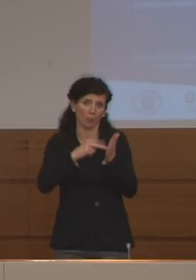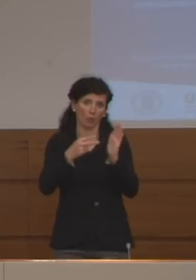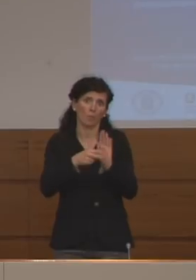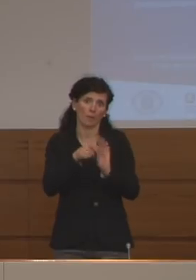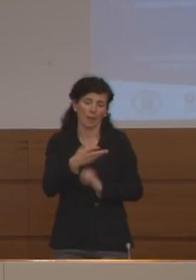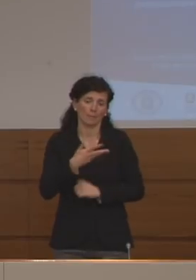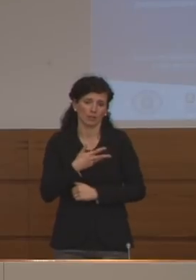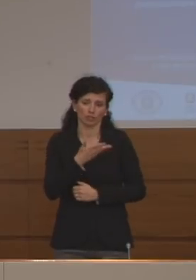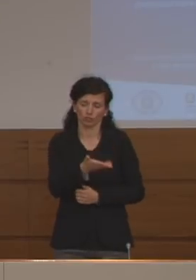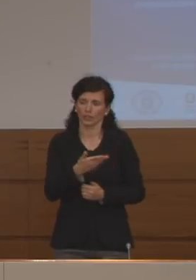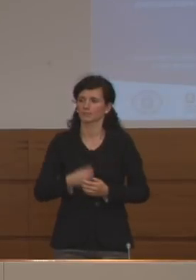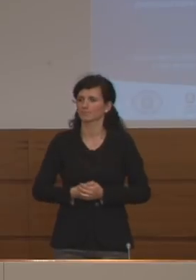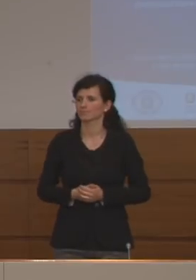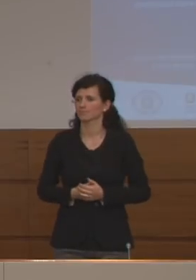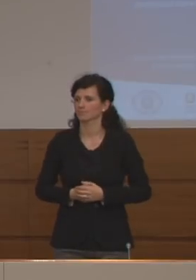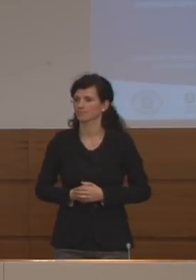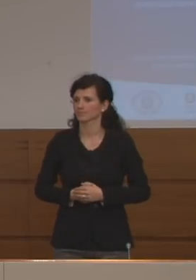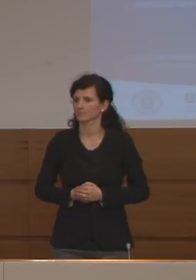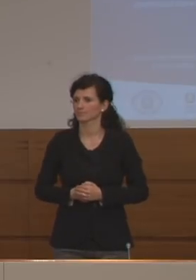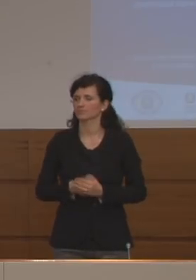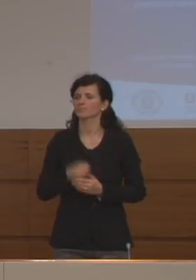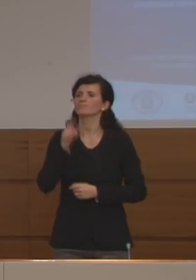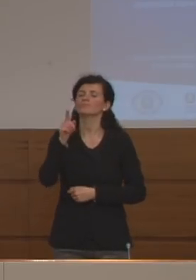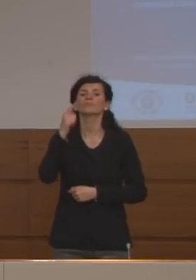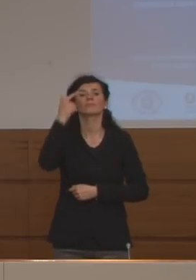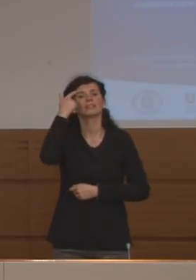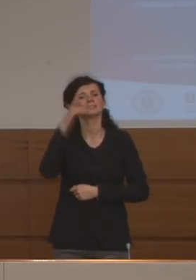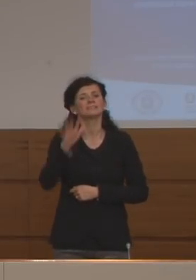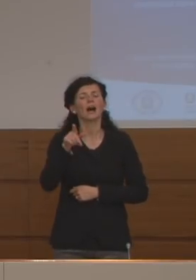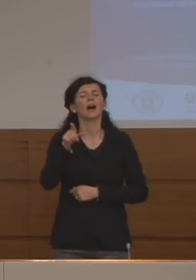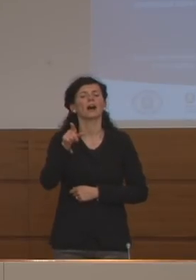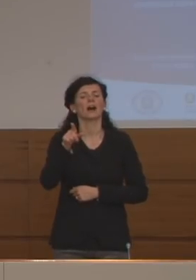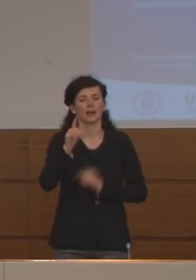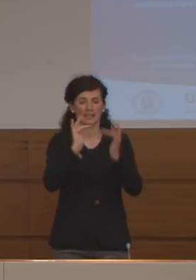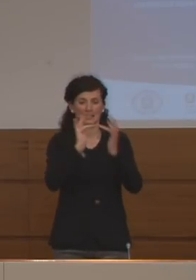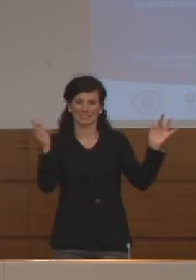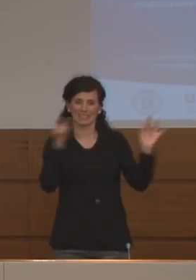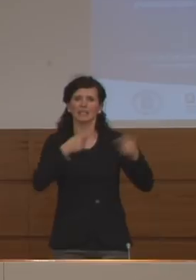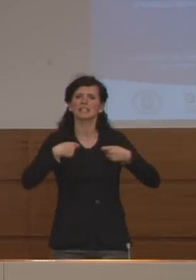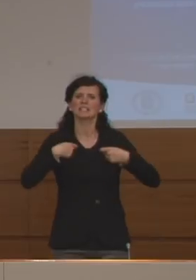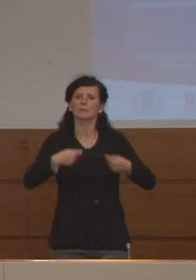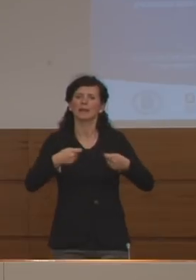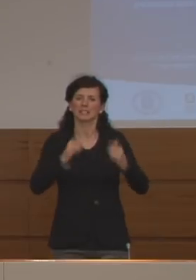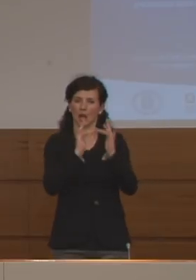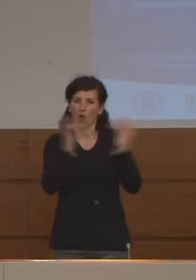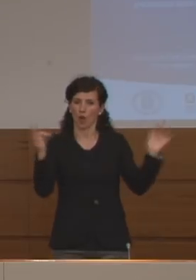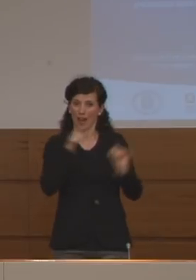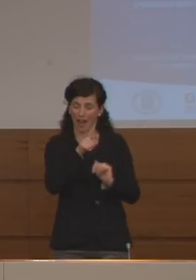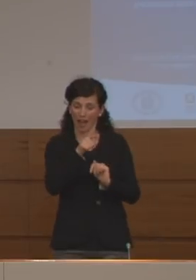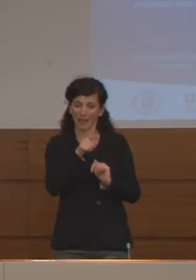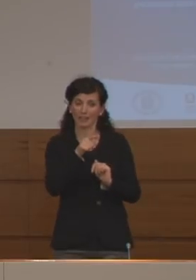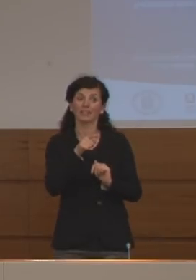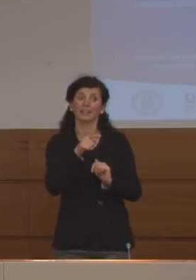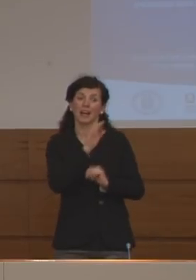Come sa, i siti per la spesa online erano siti che stavano